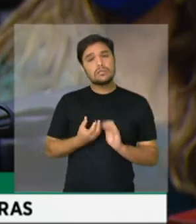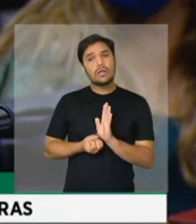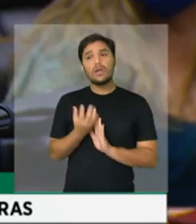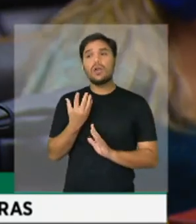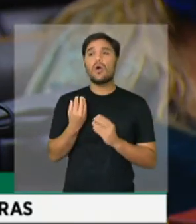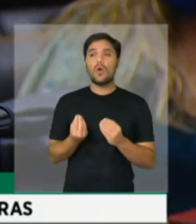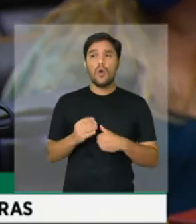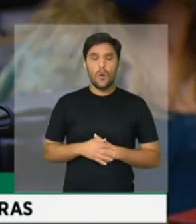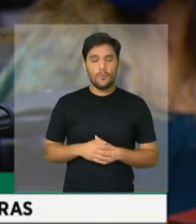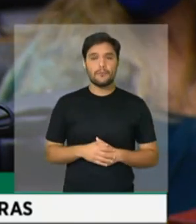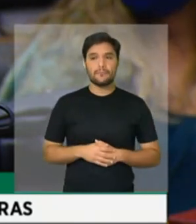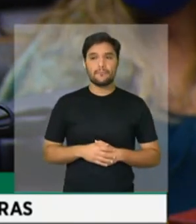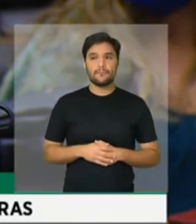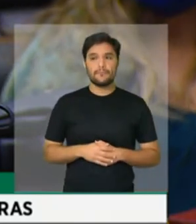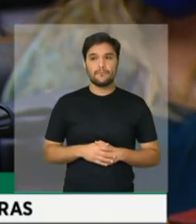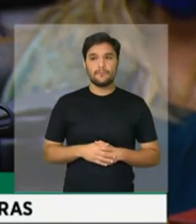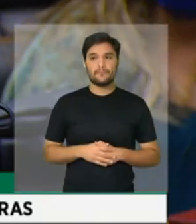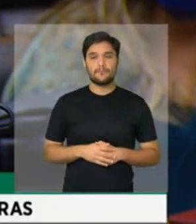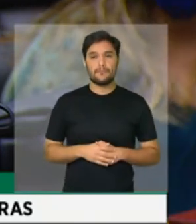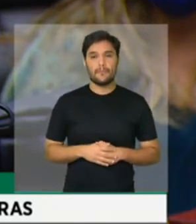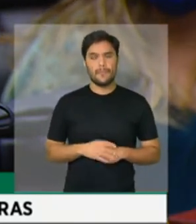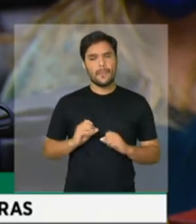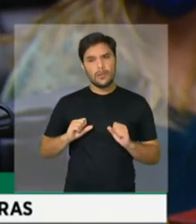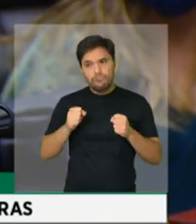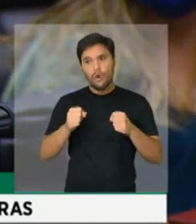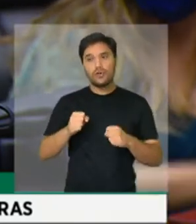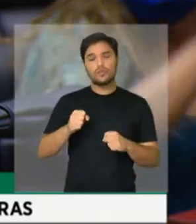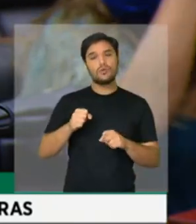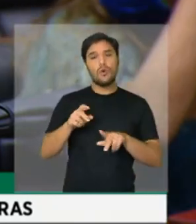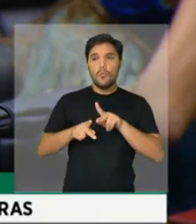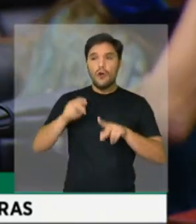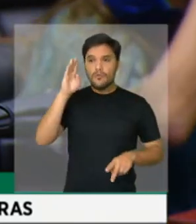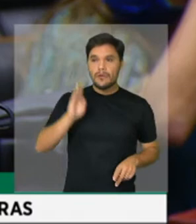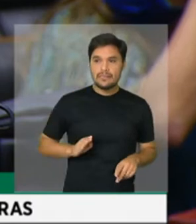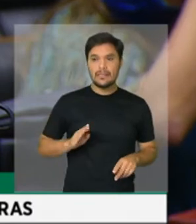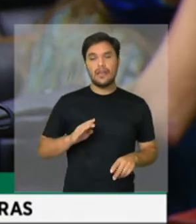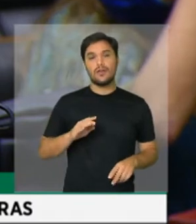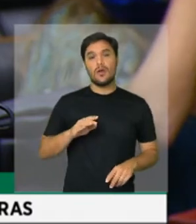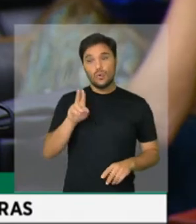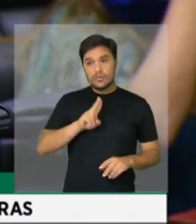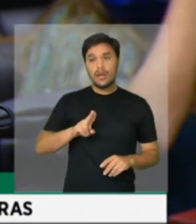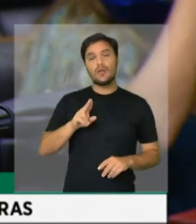E O PSDB ORIENTA SIM, SR. PRESIDENTE. [PRESIDENTE]: PSB. -- [DEPUTADO]: PSB ORIENTA NÃO A GENTE ENTENDE QUE O BRASIL TEM UMA DAS